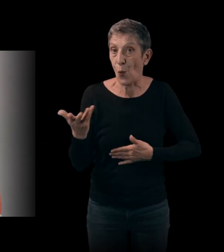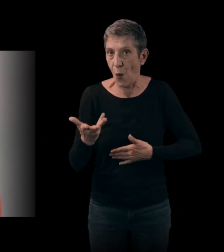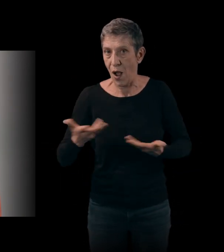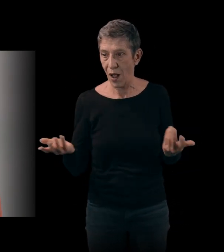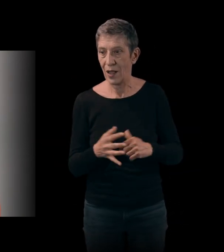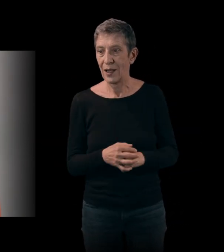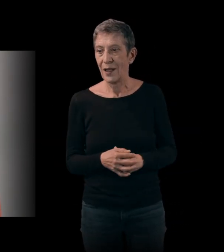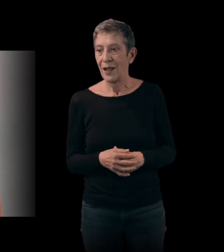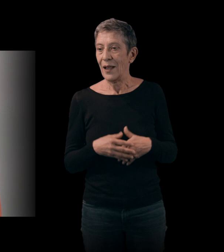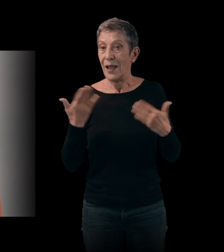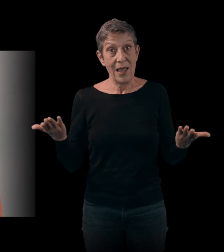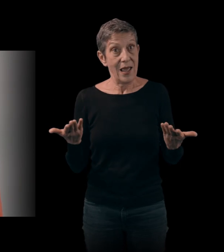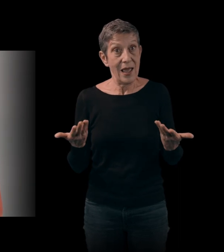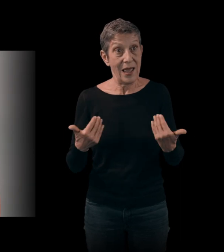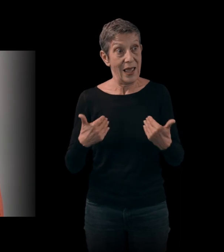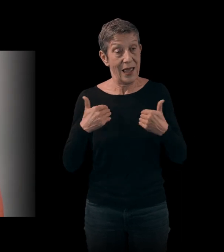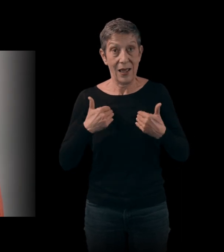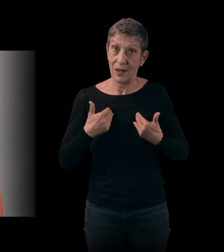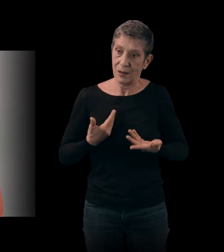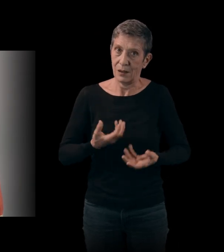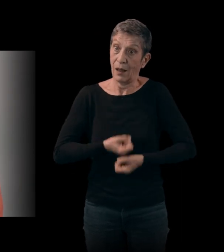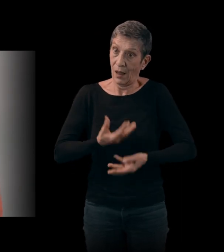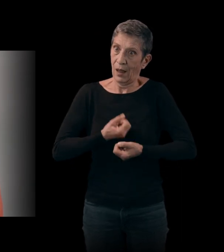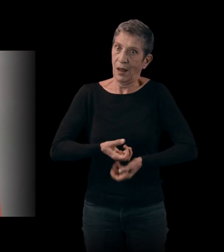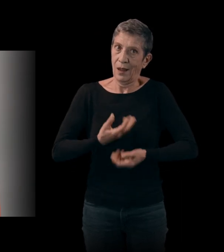Et puis moi, je parlais beaucoup, parce que je ressentais beaucoup